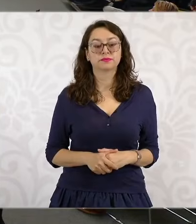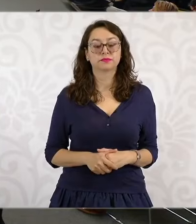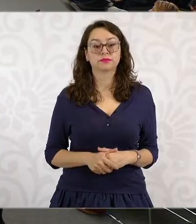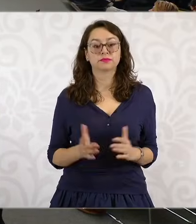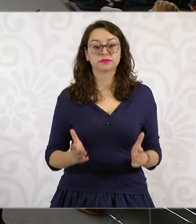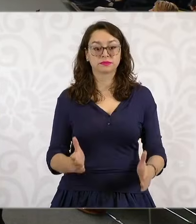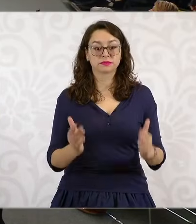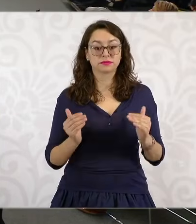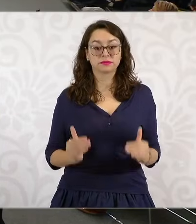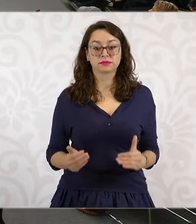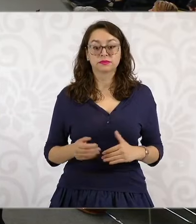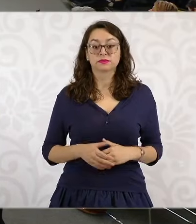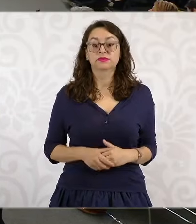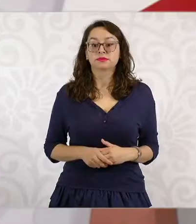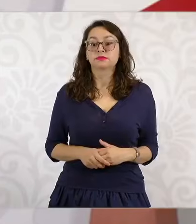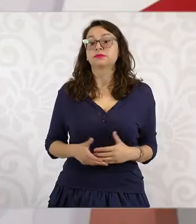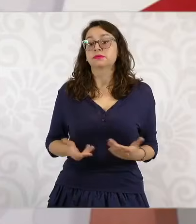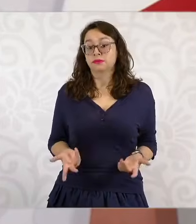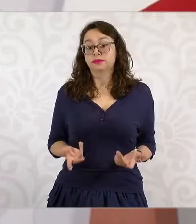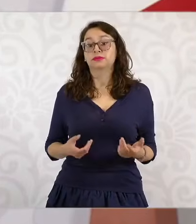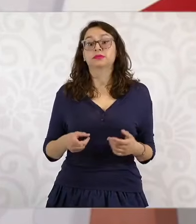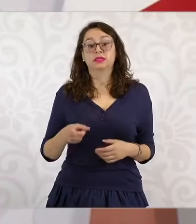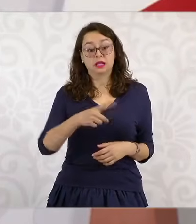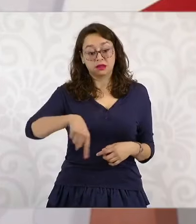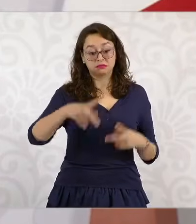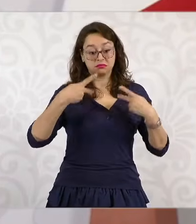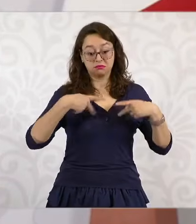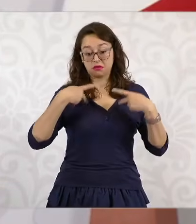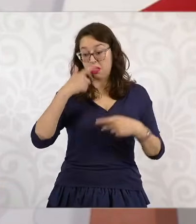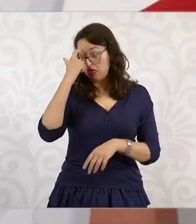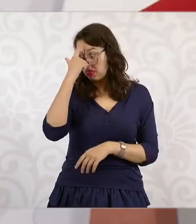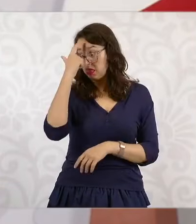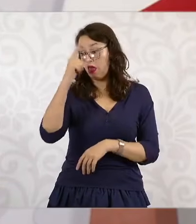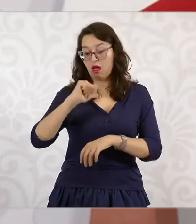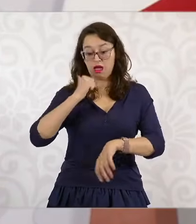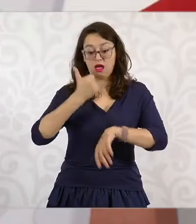Vamos a terminar con los emprendedores, con los empresarios, con la gente que crea negocios.